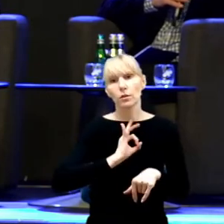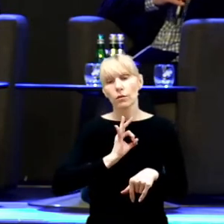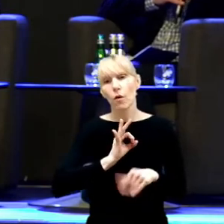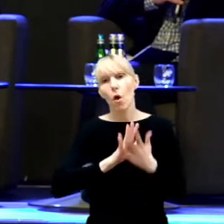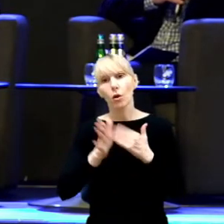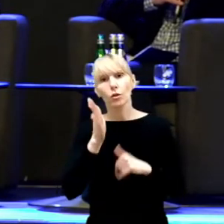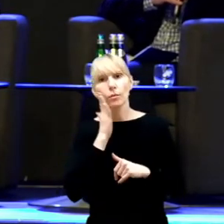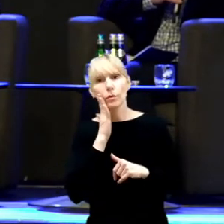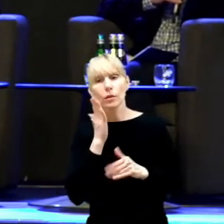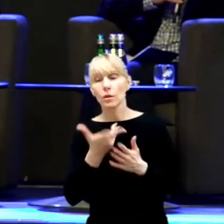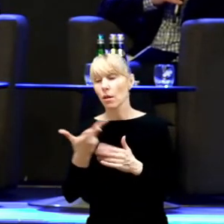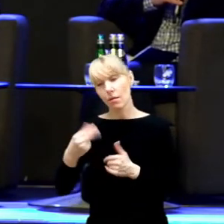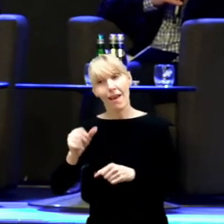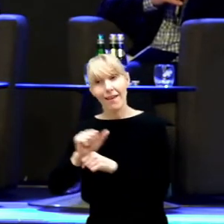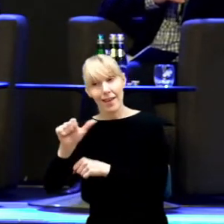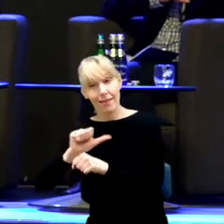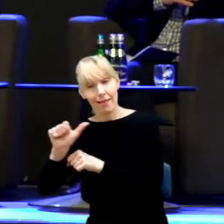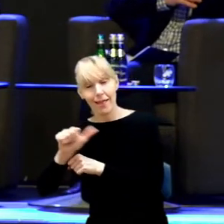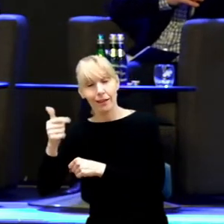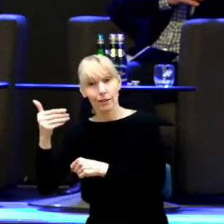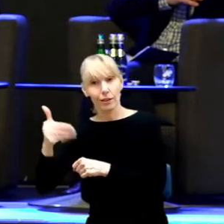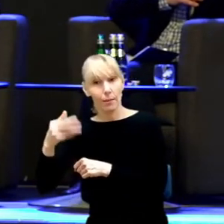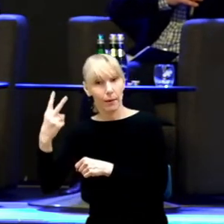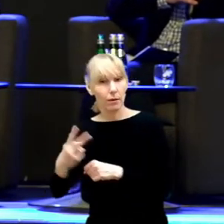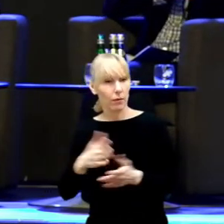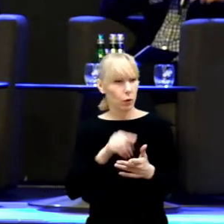nie 11 metrów, ale właśnie te, nie tam, najmniejszy to było 35.